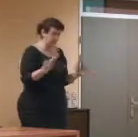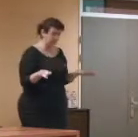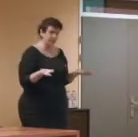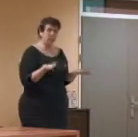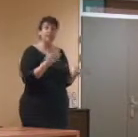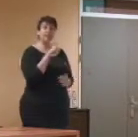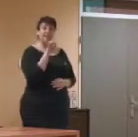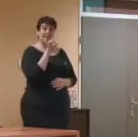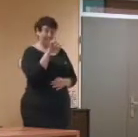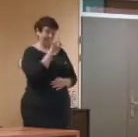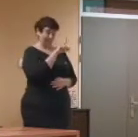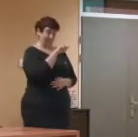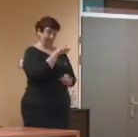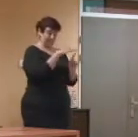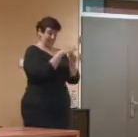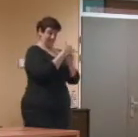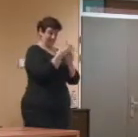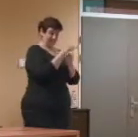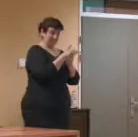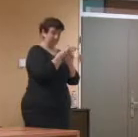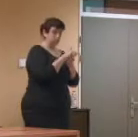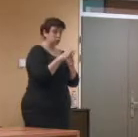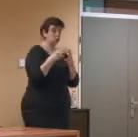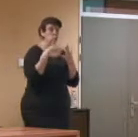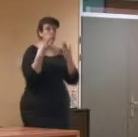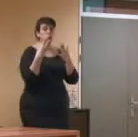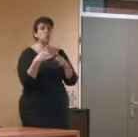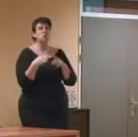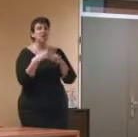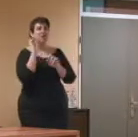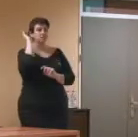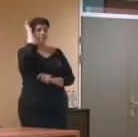hay 8 ex-consejeros que están imputados,